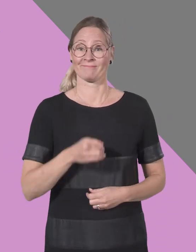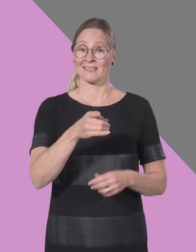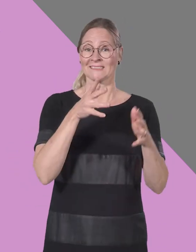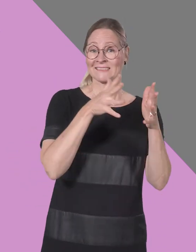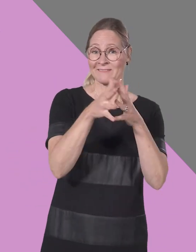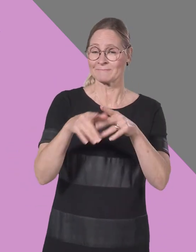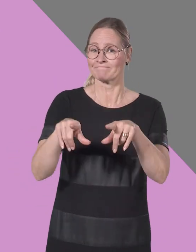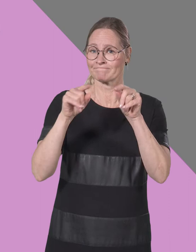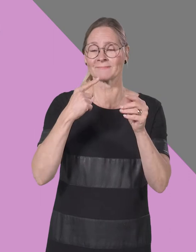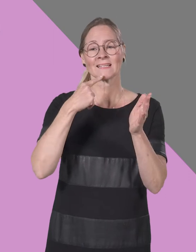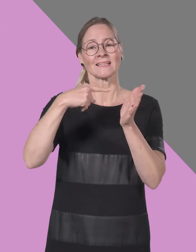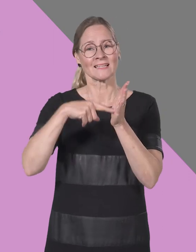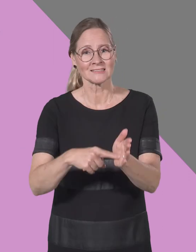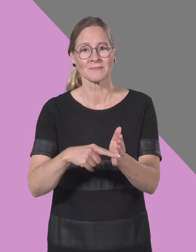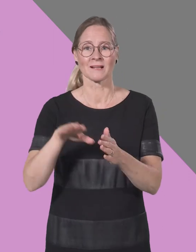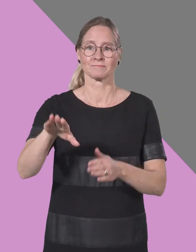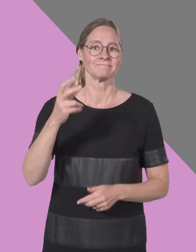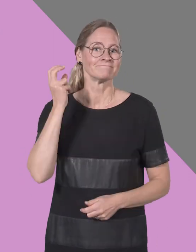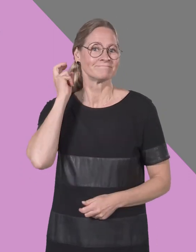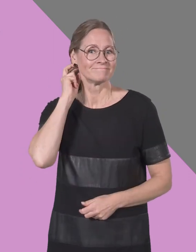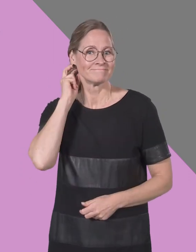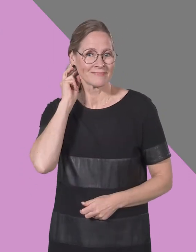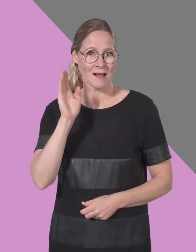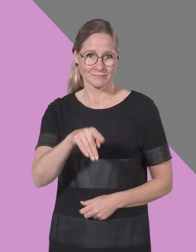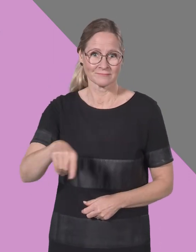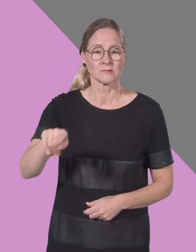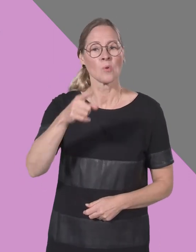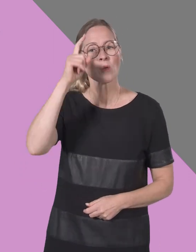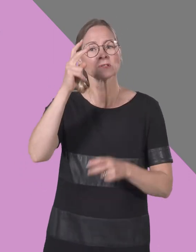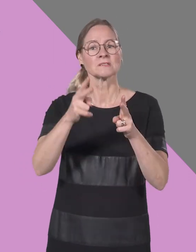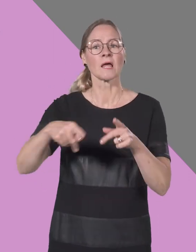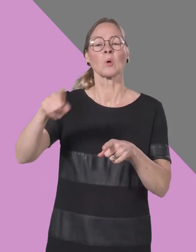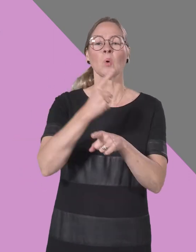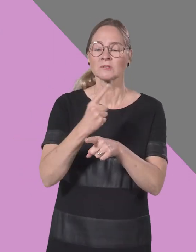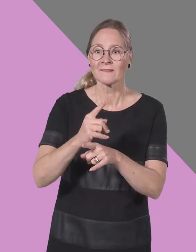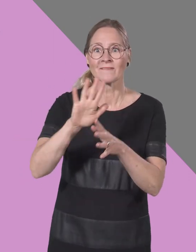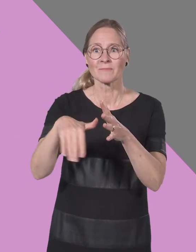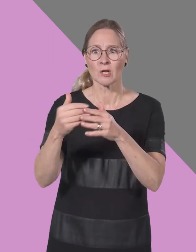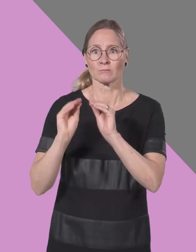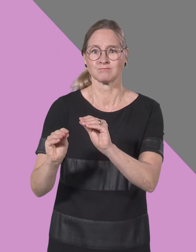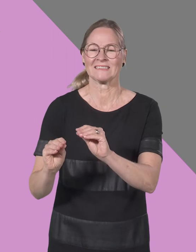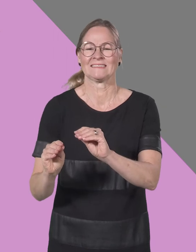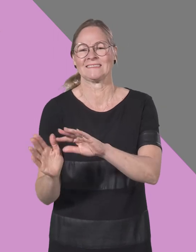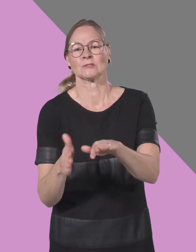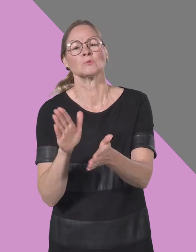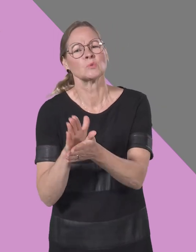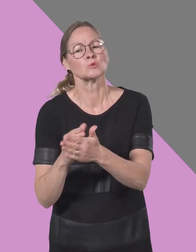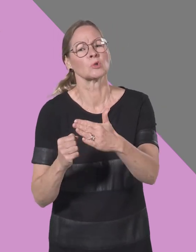Selvityksessä ilmenee esimerkiksi se, että sisäkorvaistutepolulla oleville lapsille - suositellaan yliopistosairaaloissa usein tukiviittomien käyttöä -